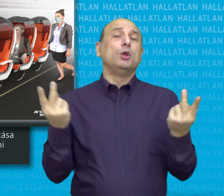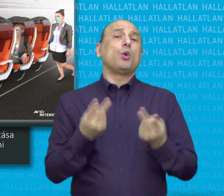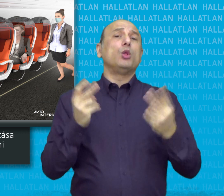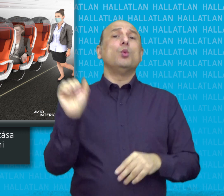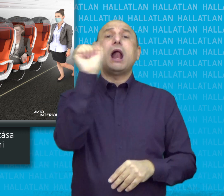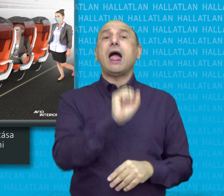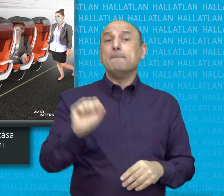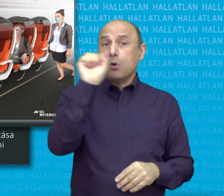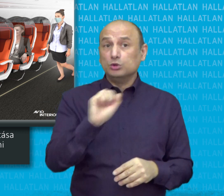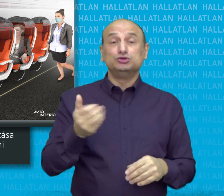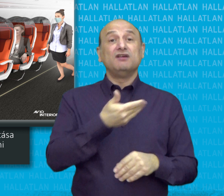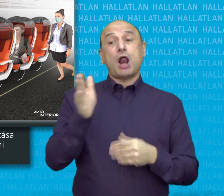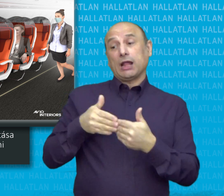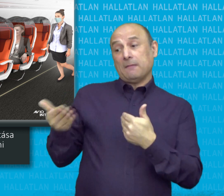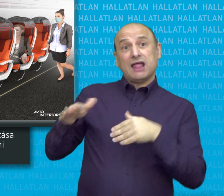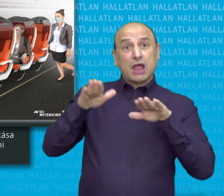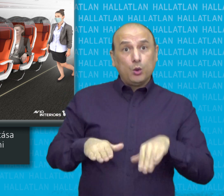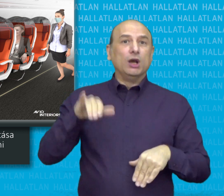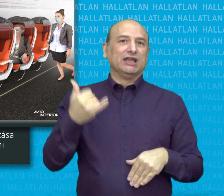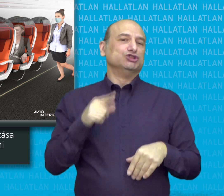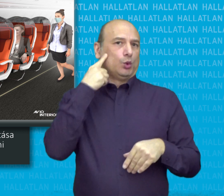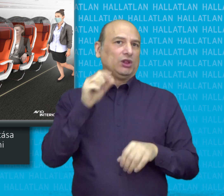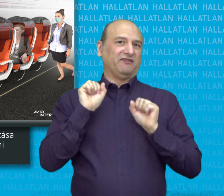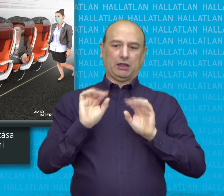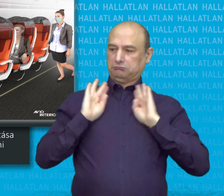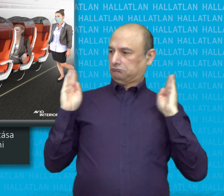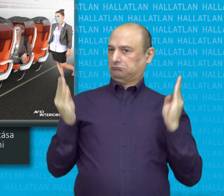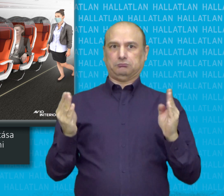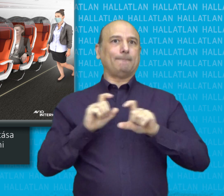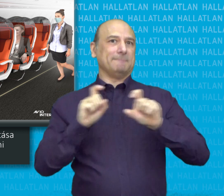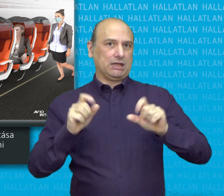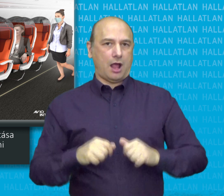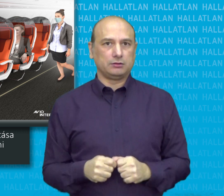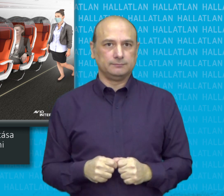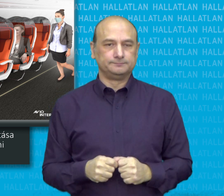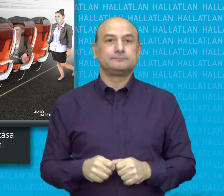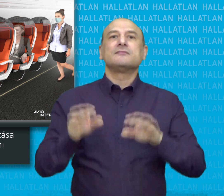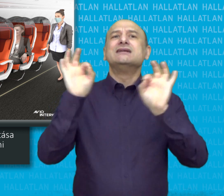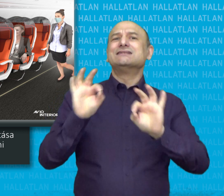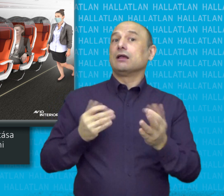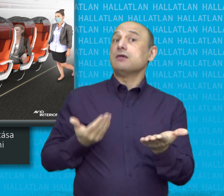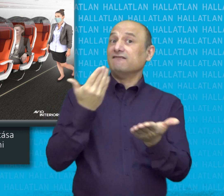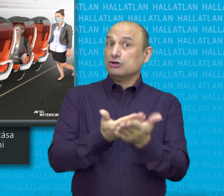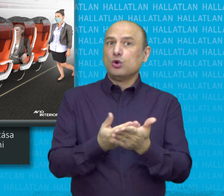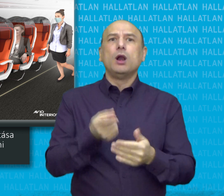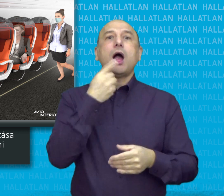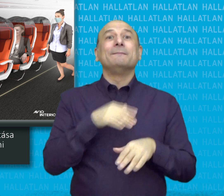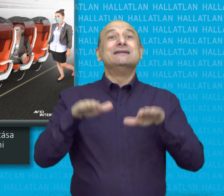és könnyű tisztán tartani, és védelmet nyújt a számukra akkor is, ha közvetlenül mellettük ül valaki. A cég azt is javasolja,